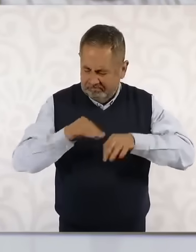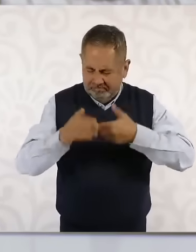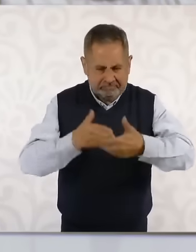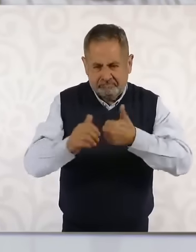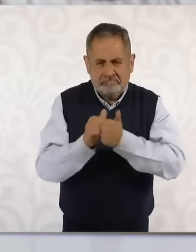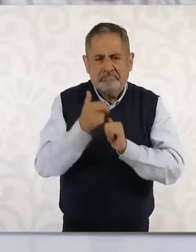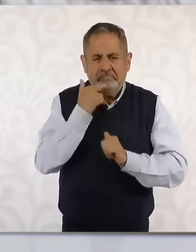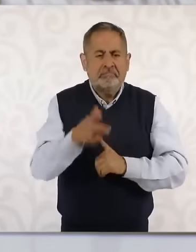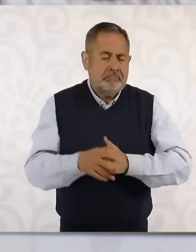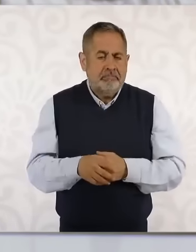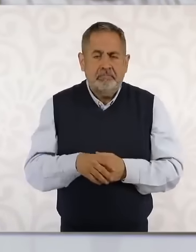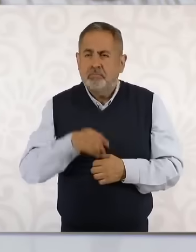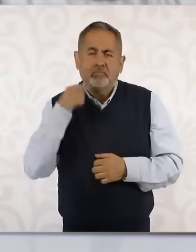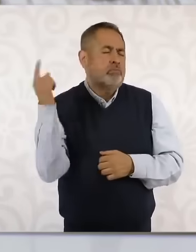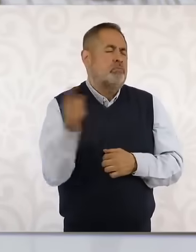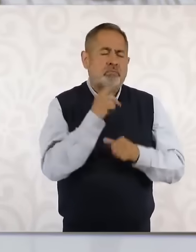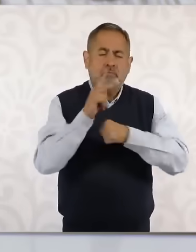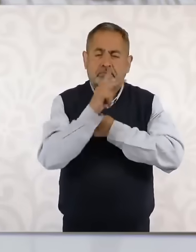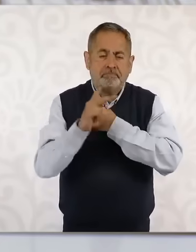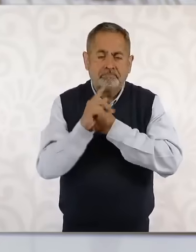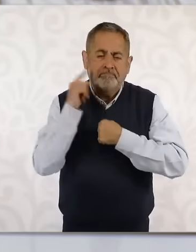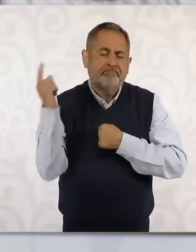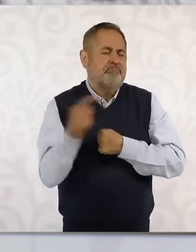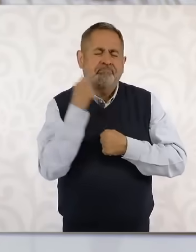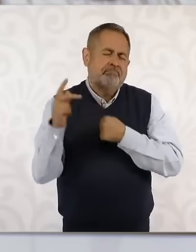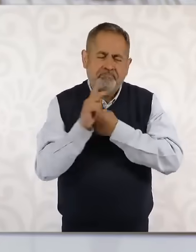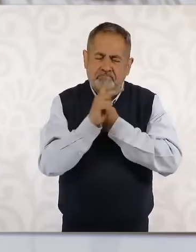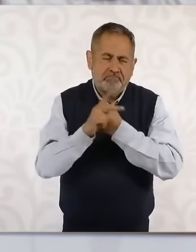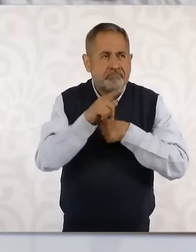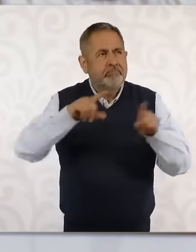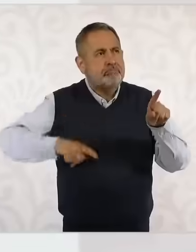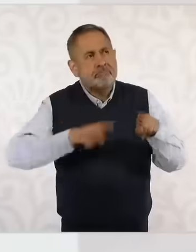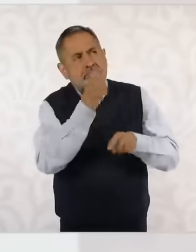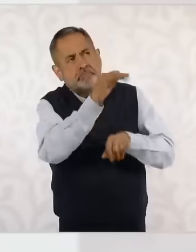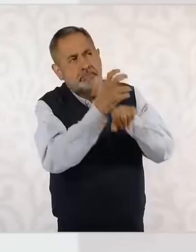que lo han vivido todos los países relacionada con la nueva posición del gobierno de Estados Unidos,